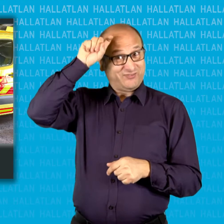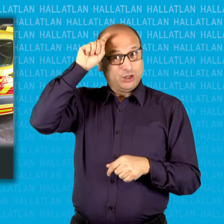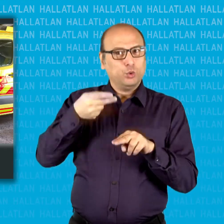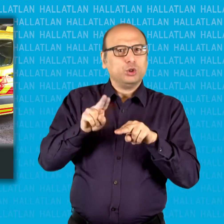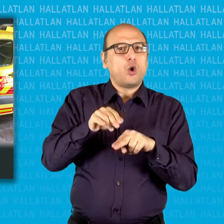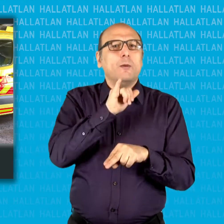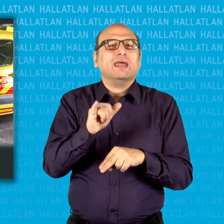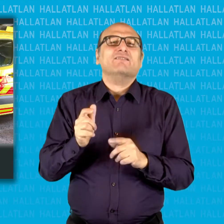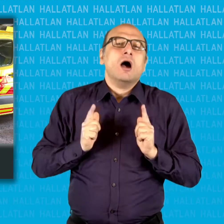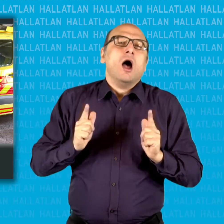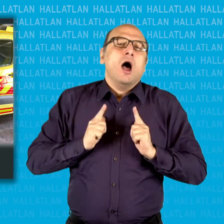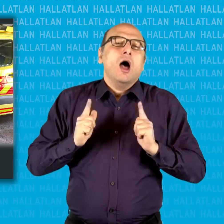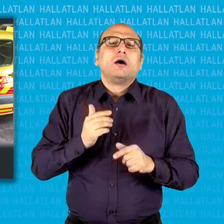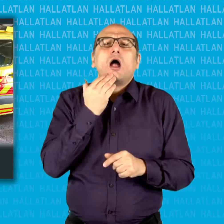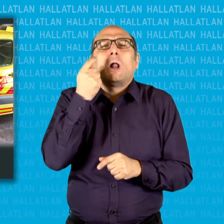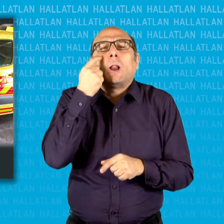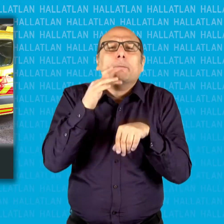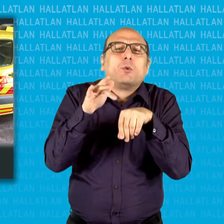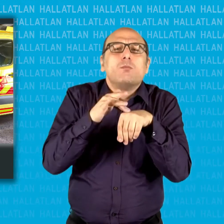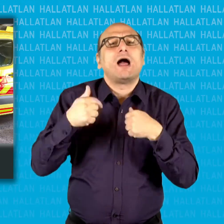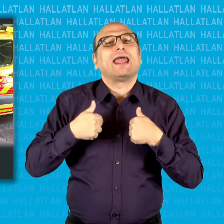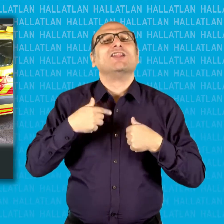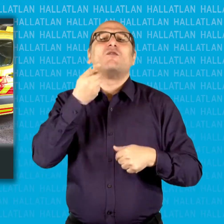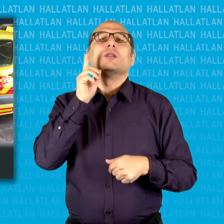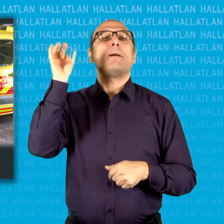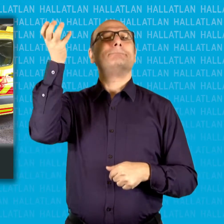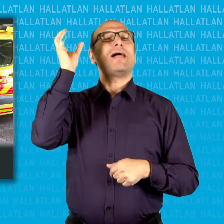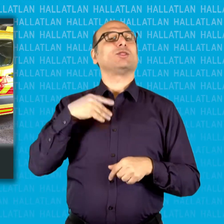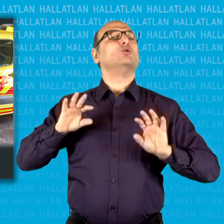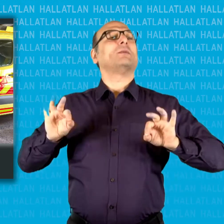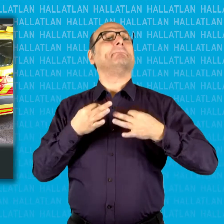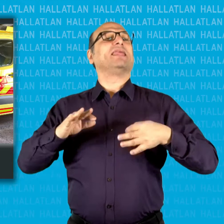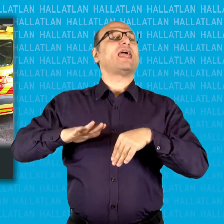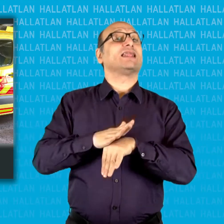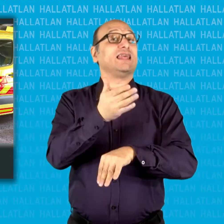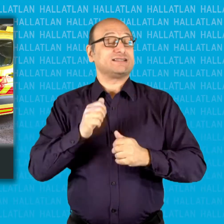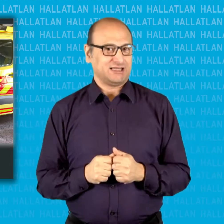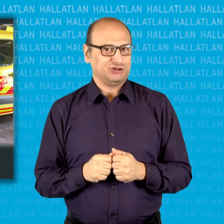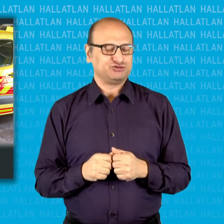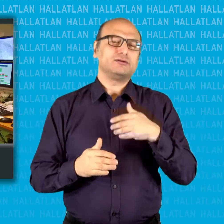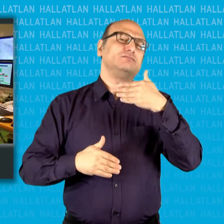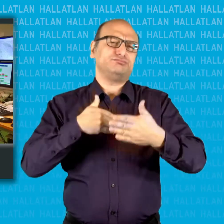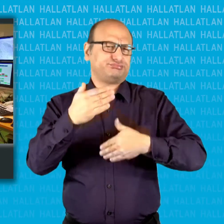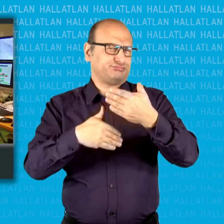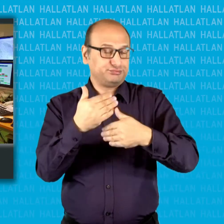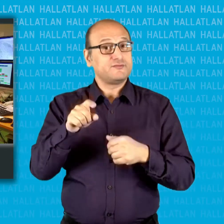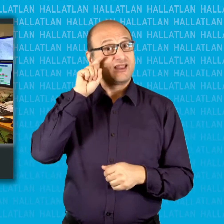Évek óta várta, hogy egyszer, legalább egy napra kicsit ő is mentős lehessen.